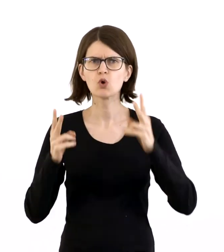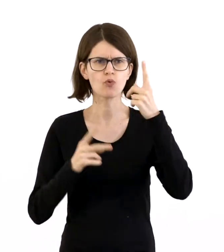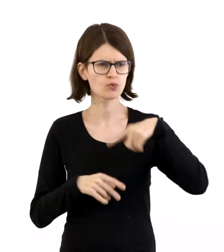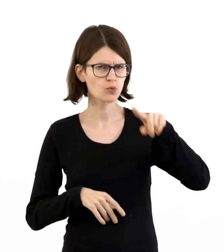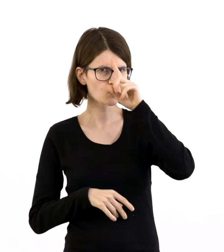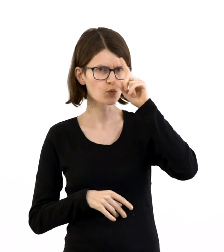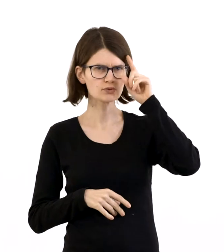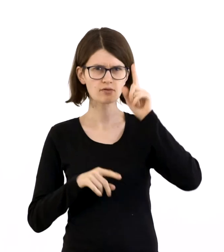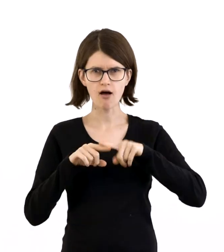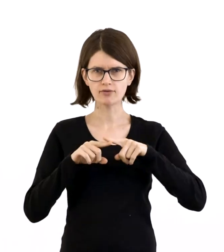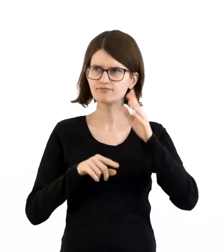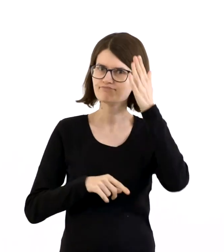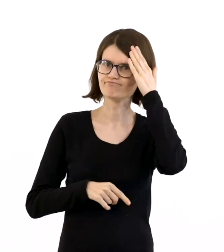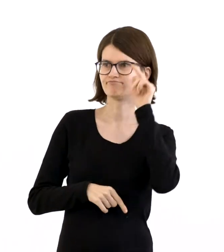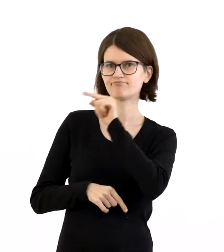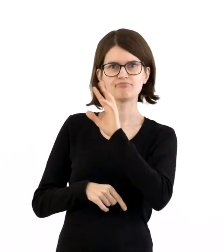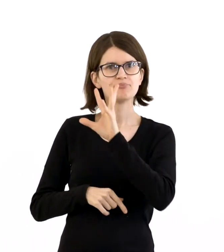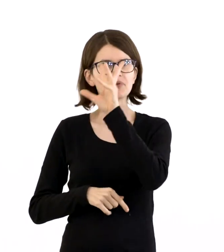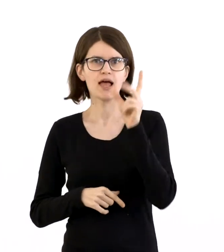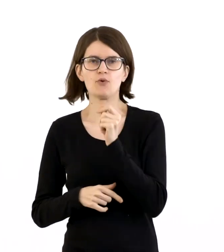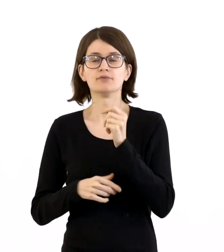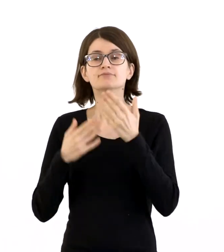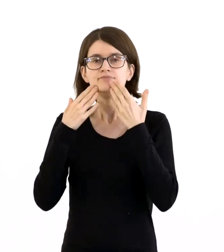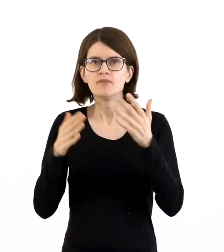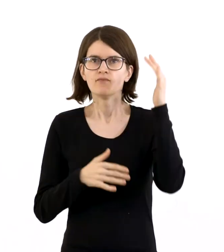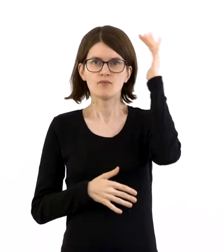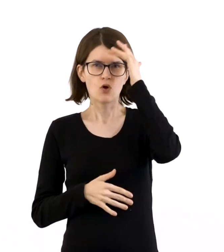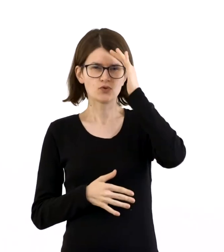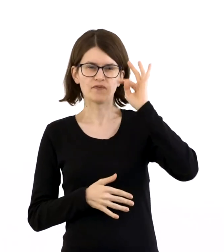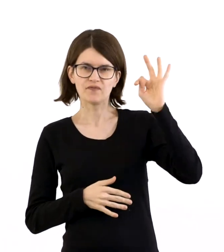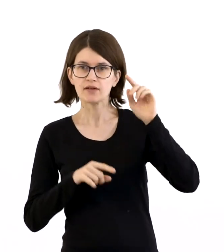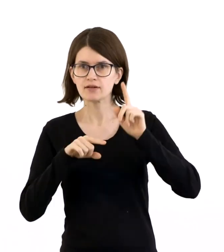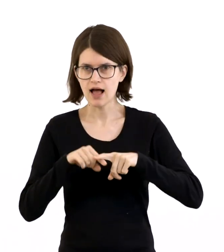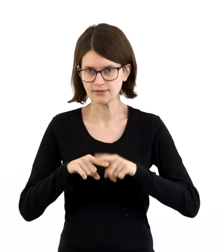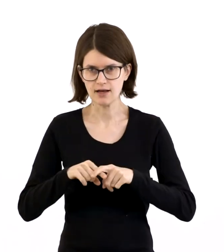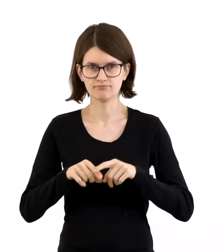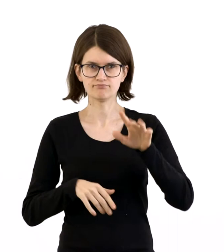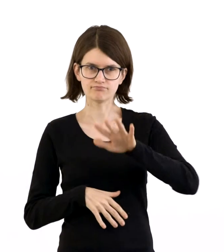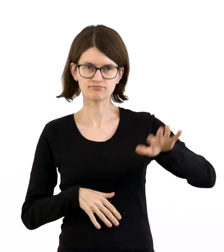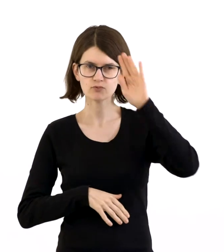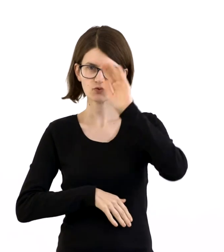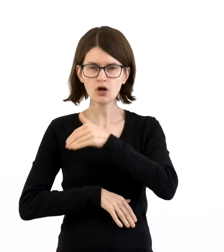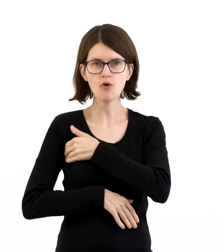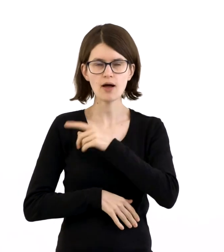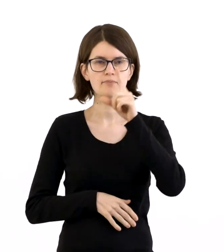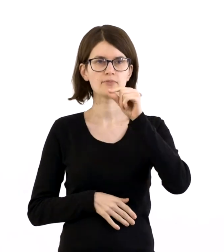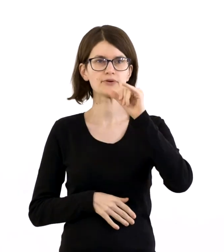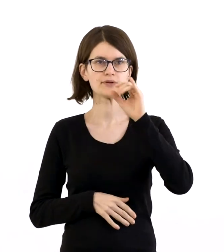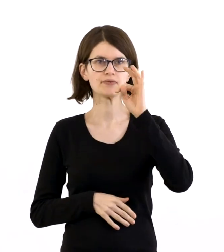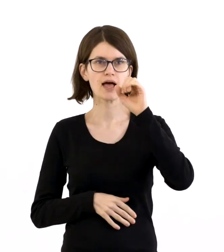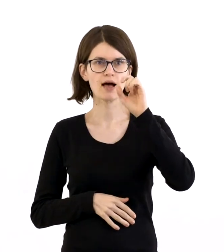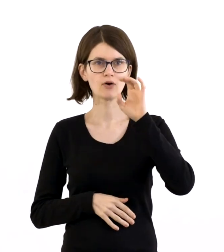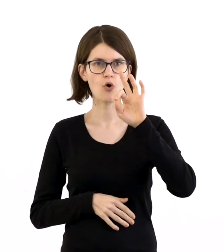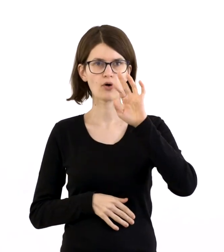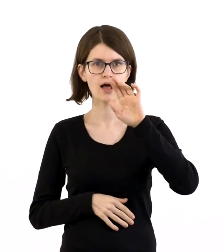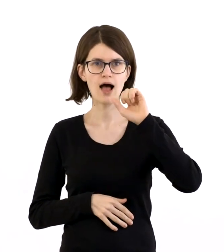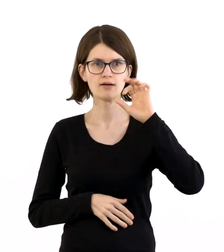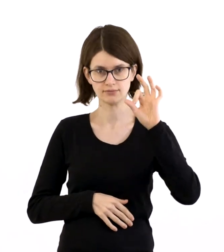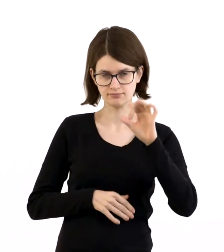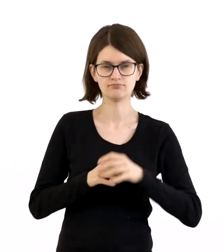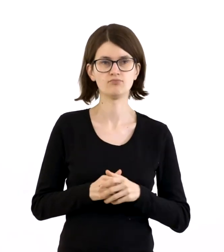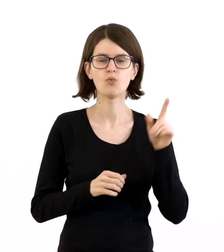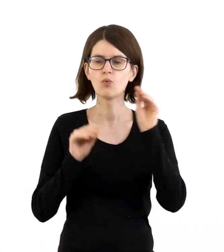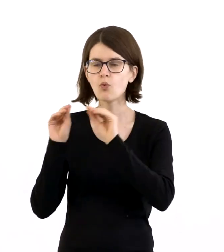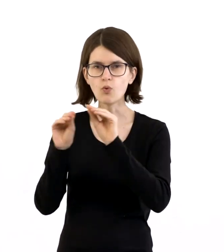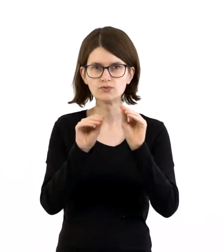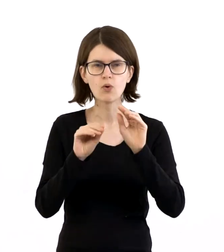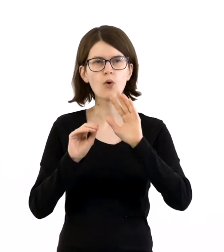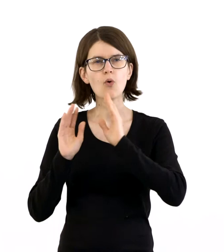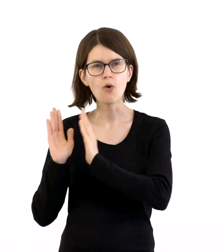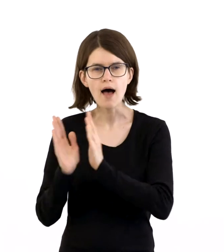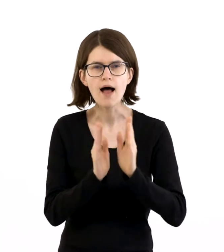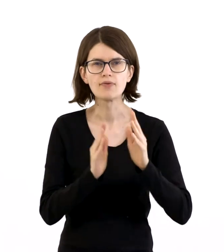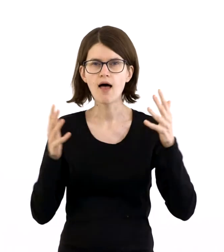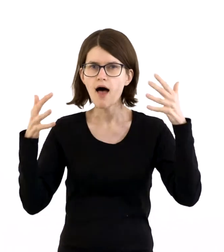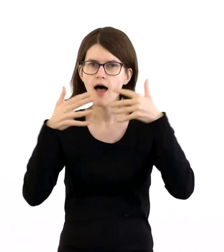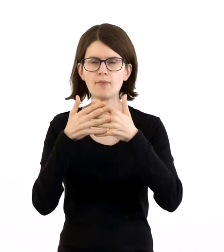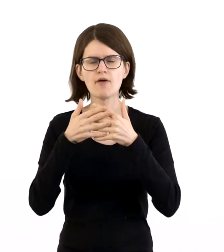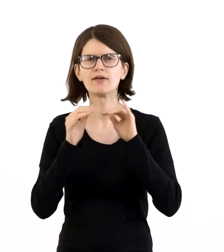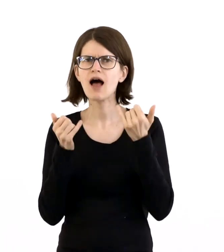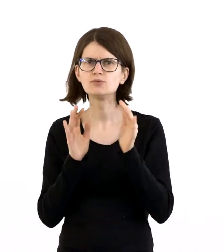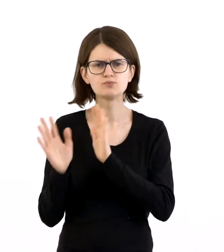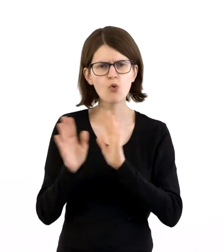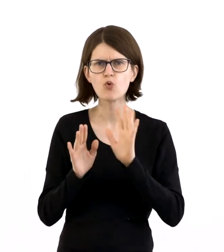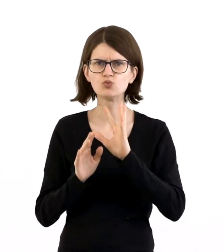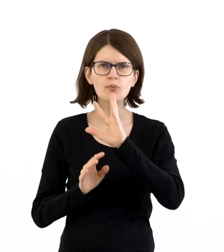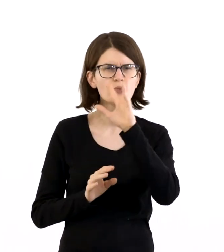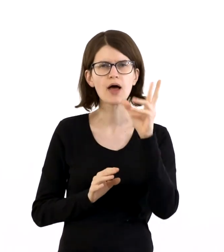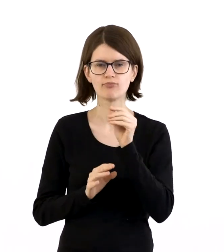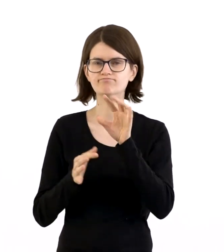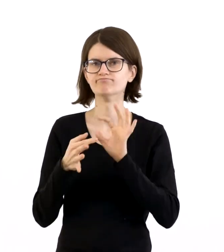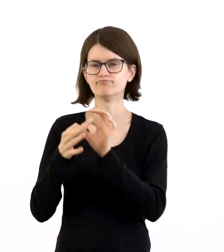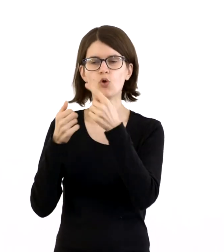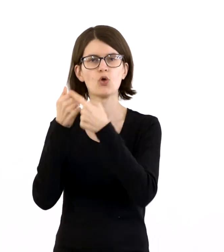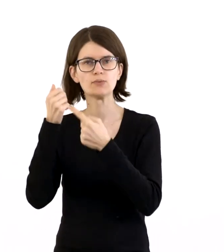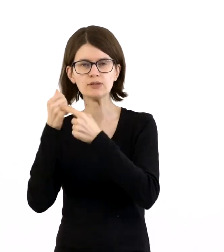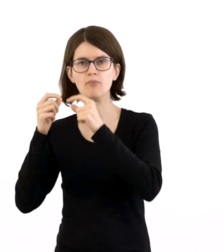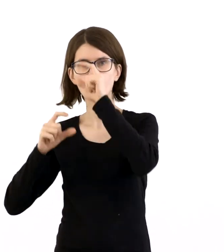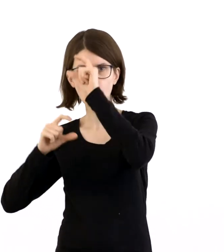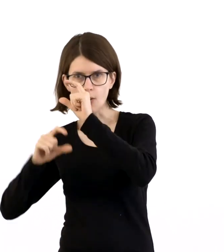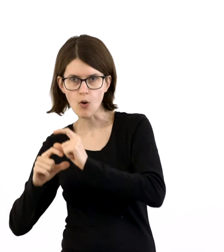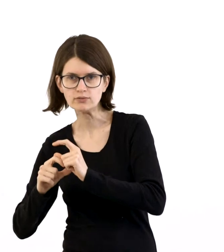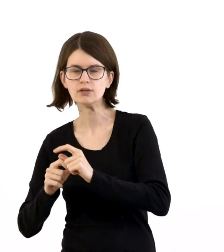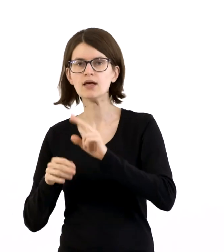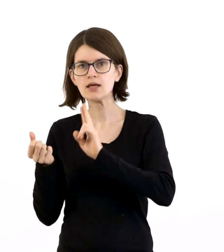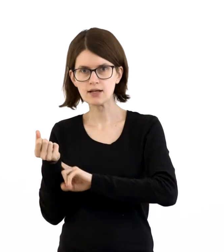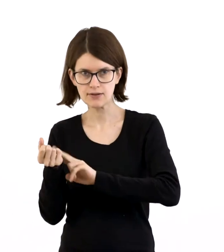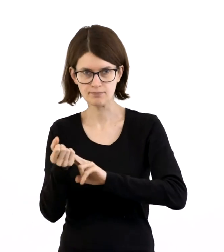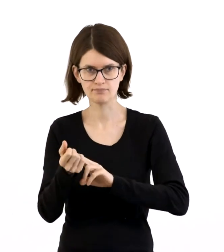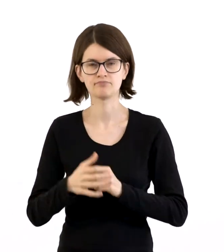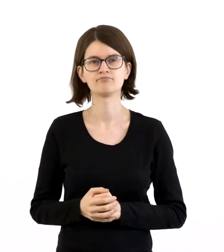Bardzo duży wpływ na pojmowanie piękna wywarła filozofia grecka, szkoły Pitagorejczyków, która ład i harmonię ściśle łączyła z liczbą, proporcją i rytmem.